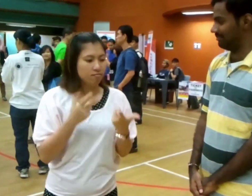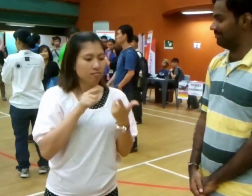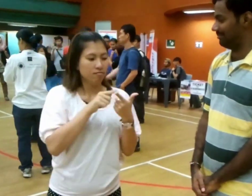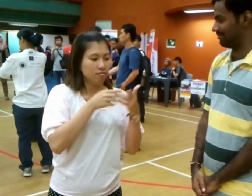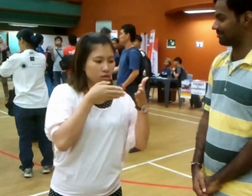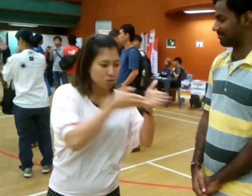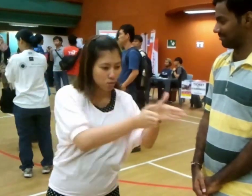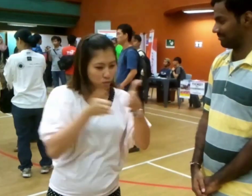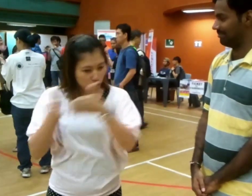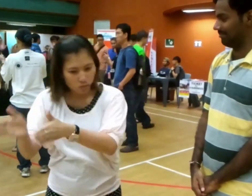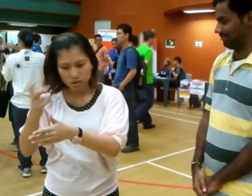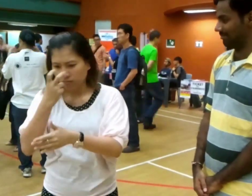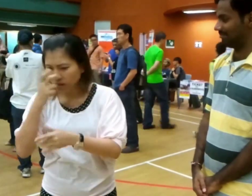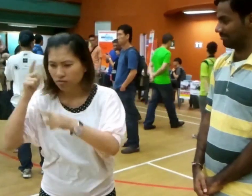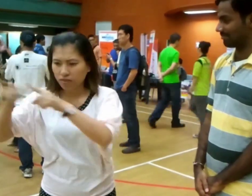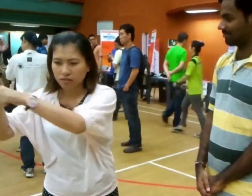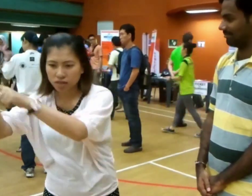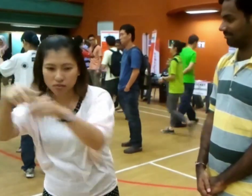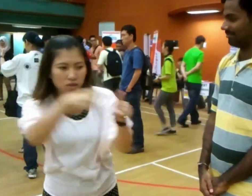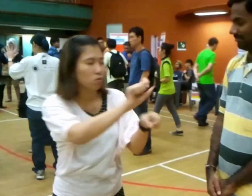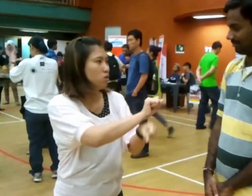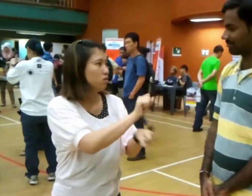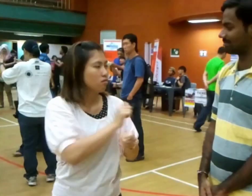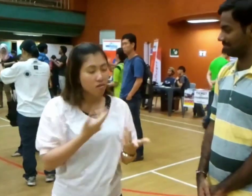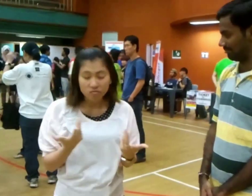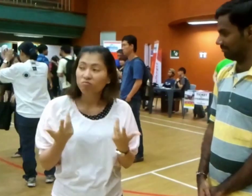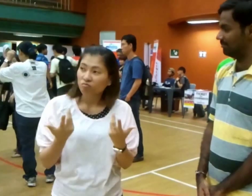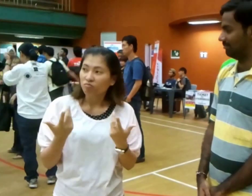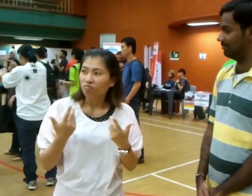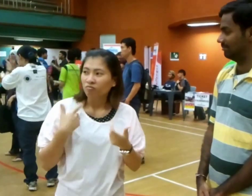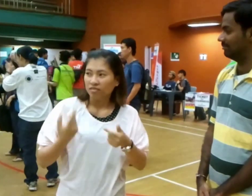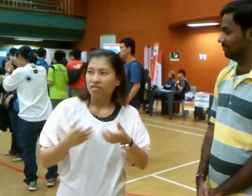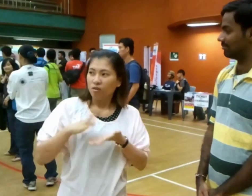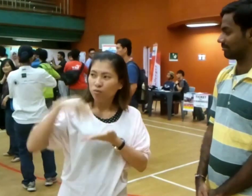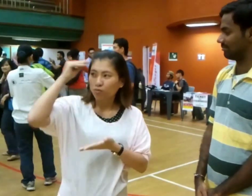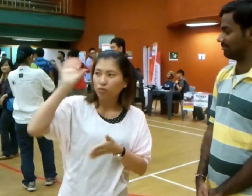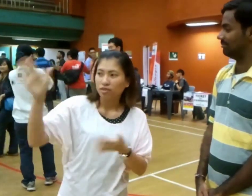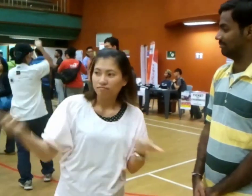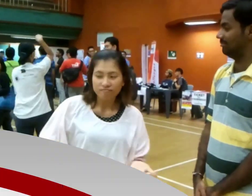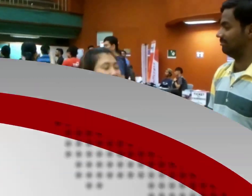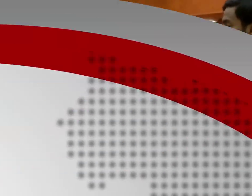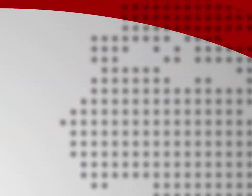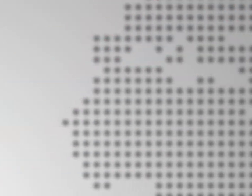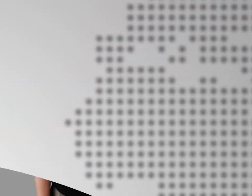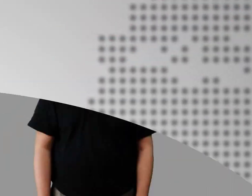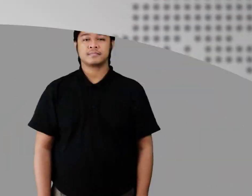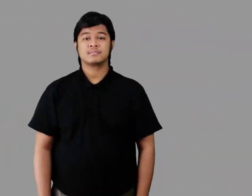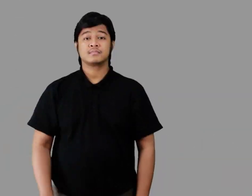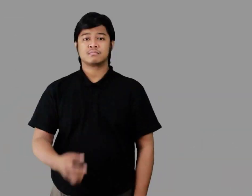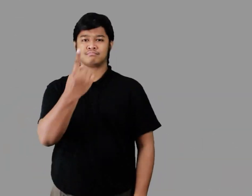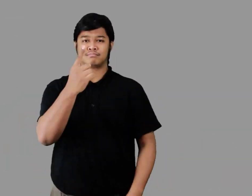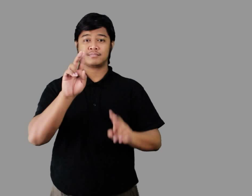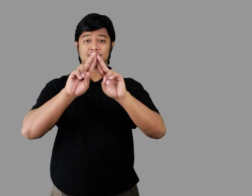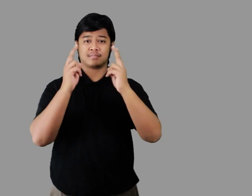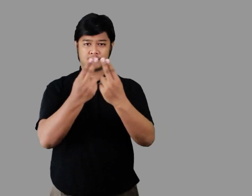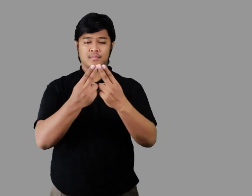..rancangan untuk masa depan. Mendapat pekerjaan yang lebih baik.